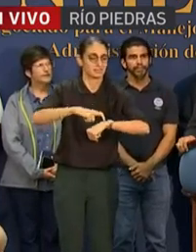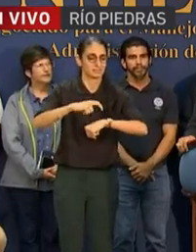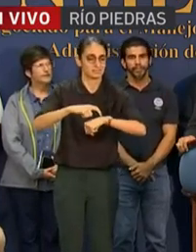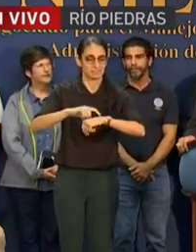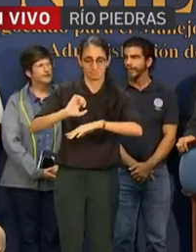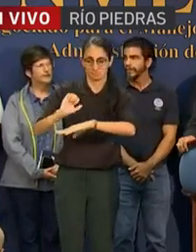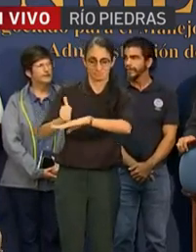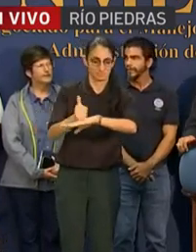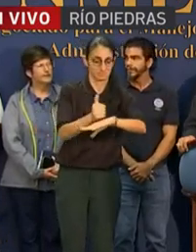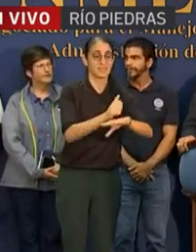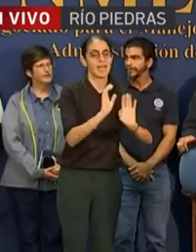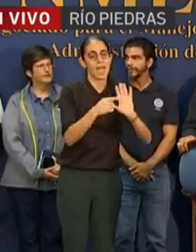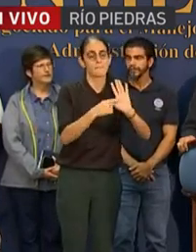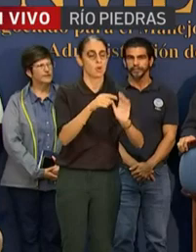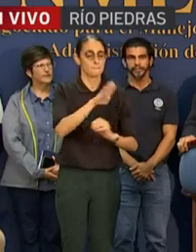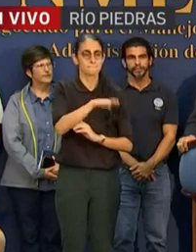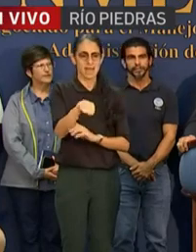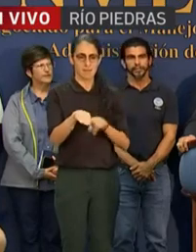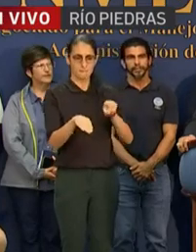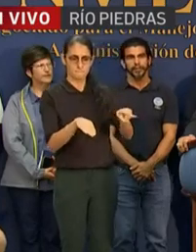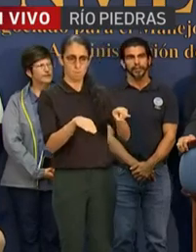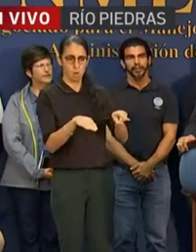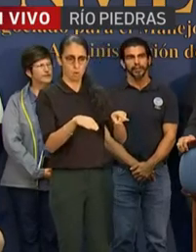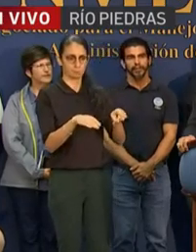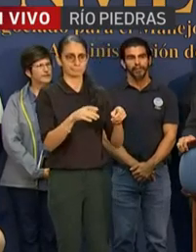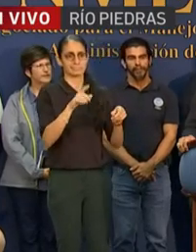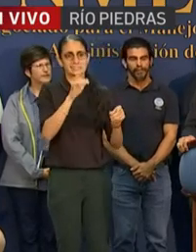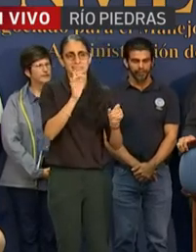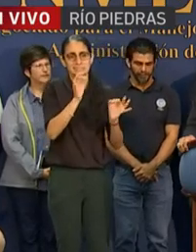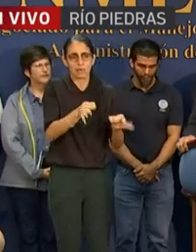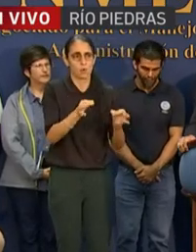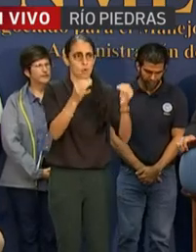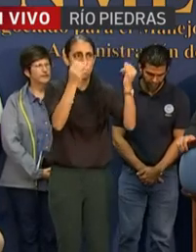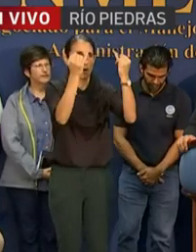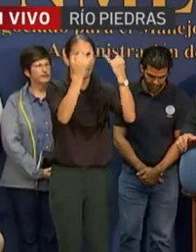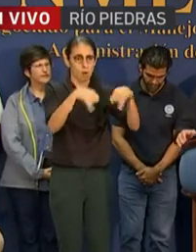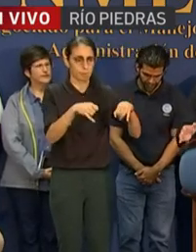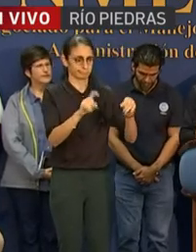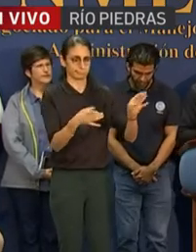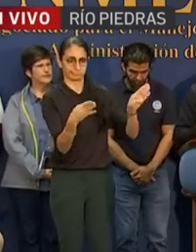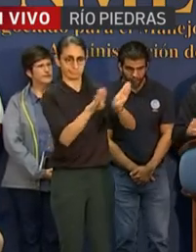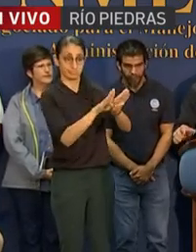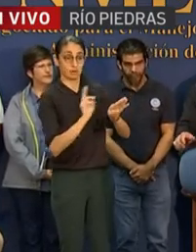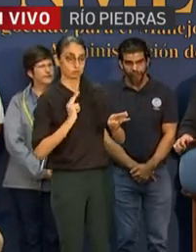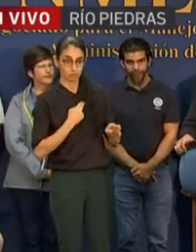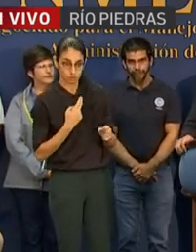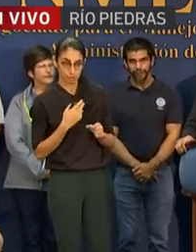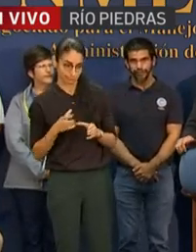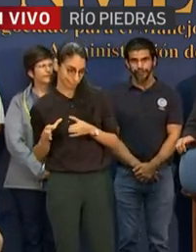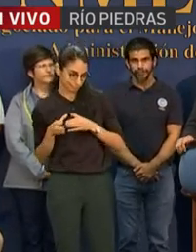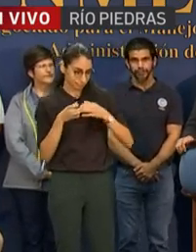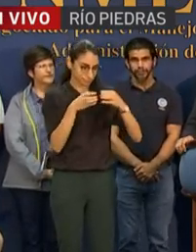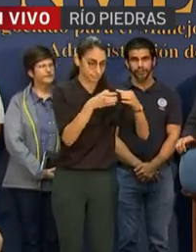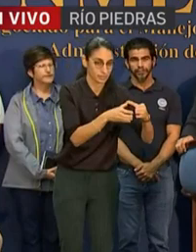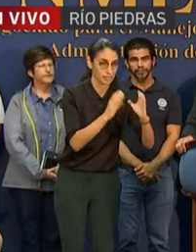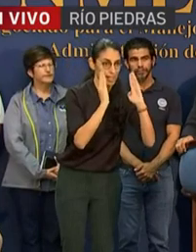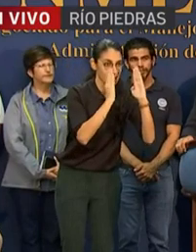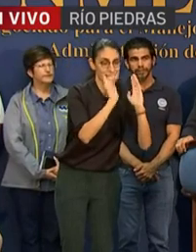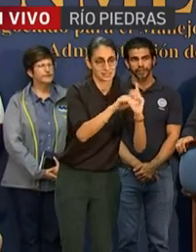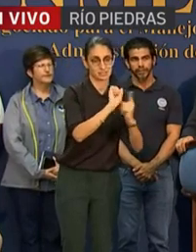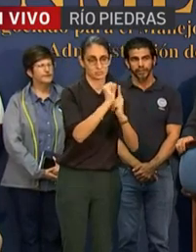¿CUANTOS CELADORES SON?